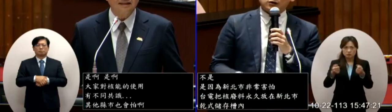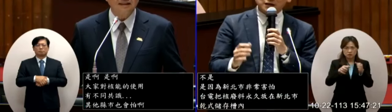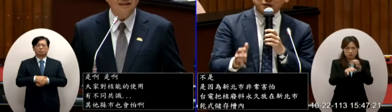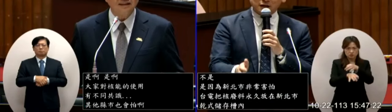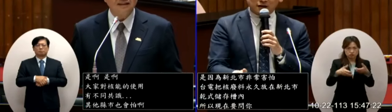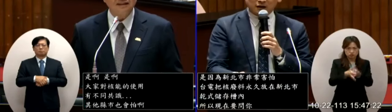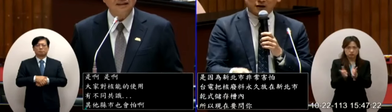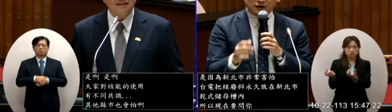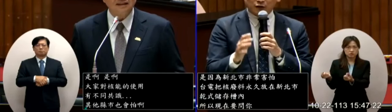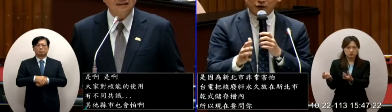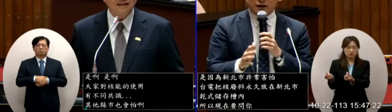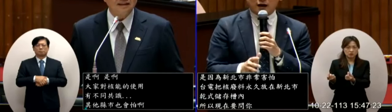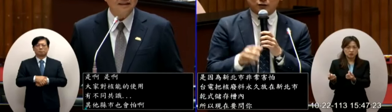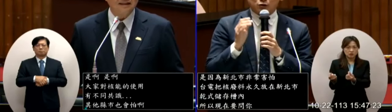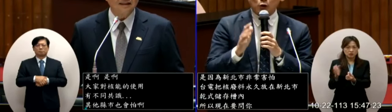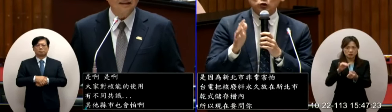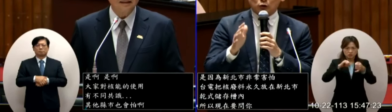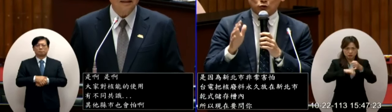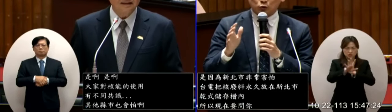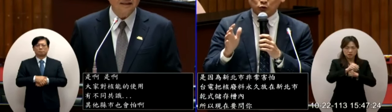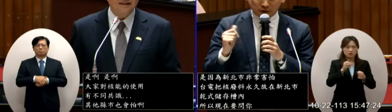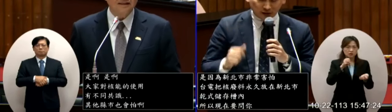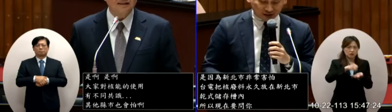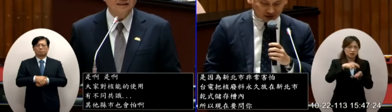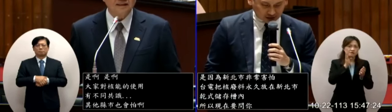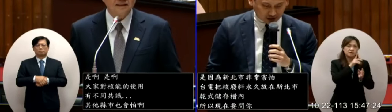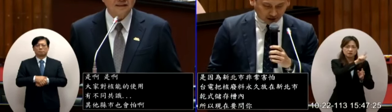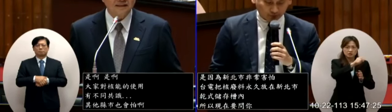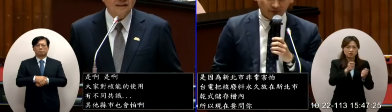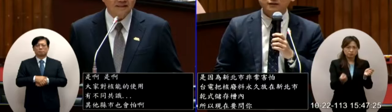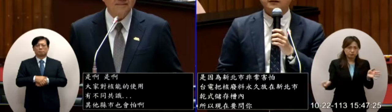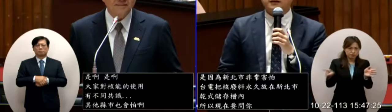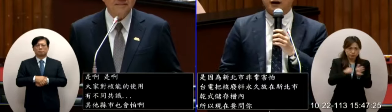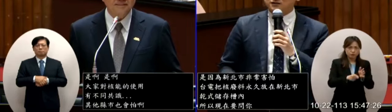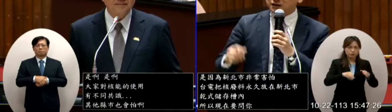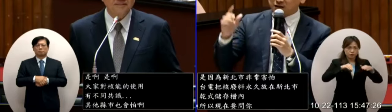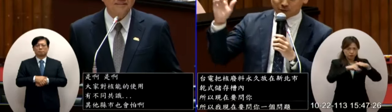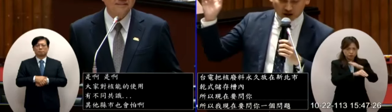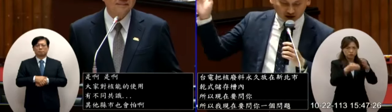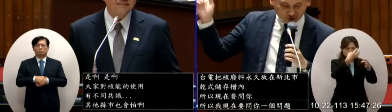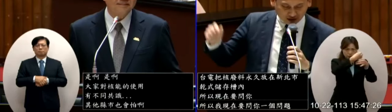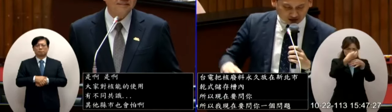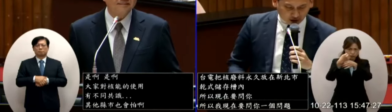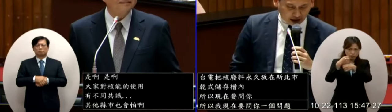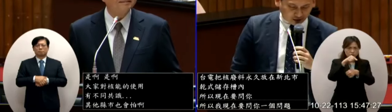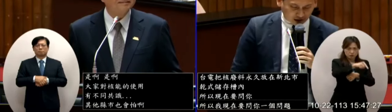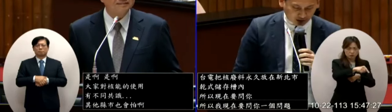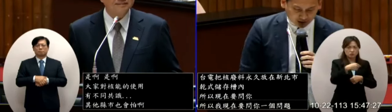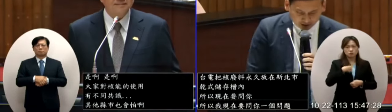有訂定一個核廢料的永久儲存的期程 這個表格也幫你找到了